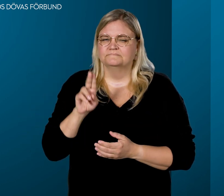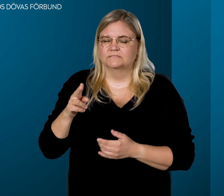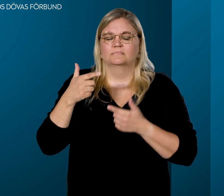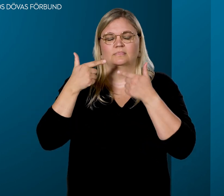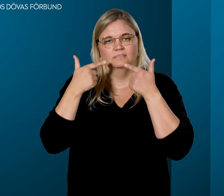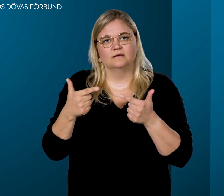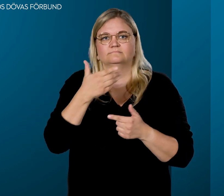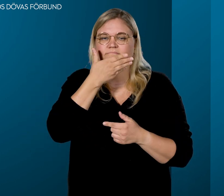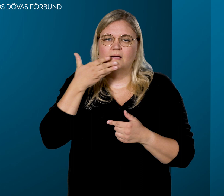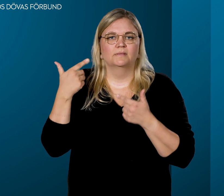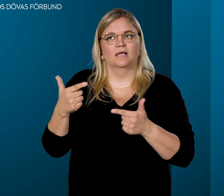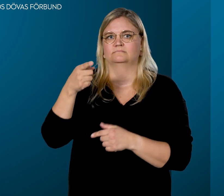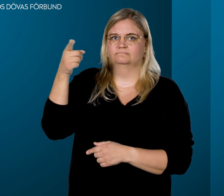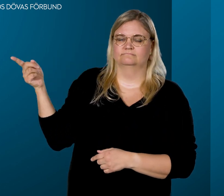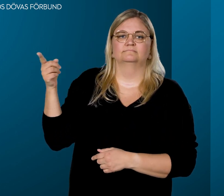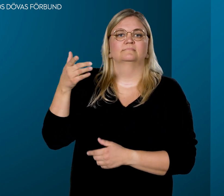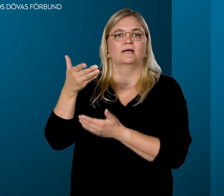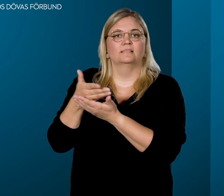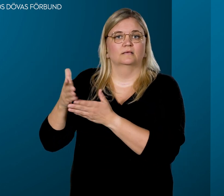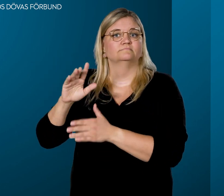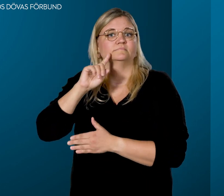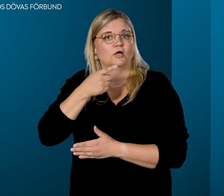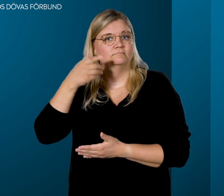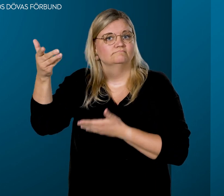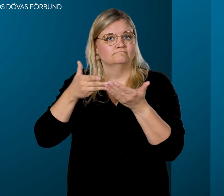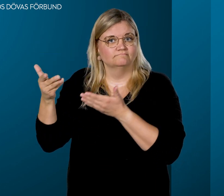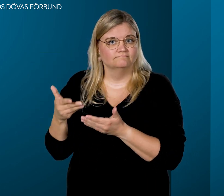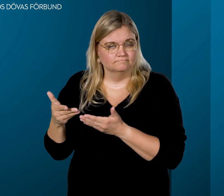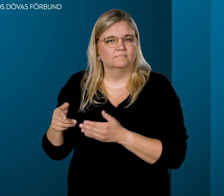Ett varmt tack till alla kandidater som svarade!